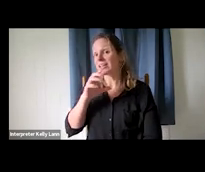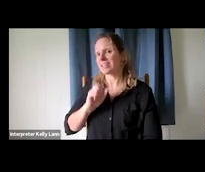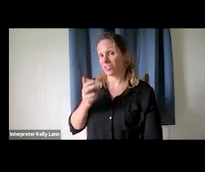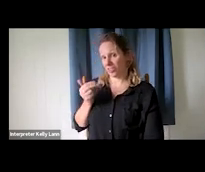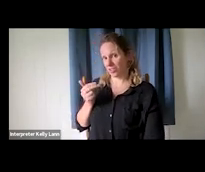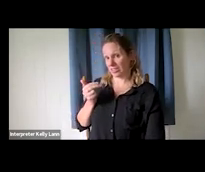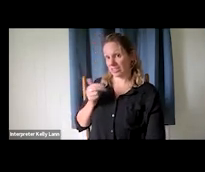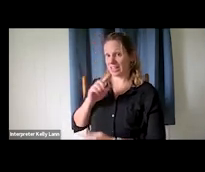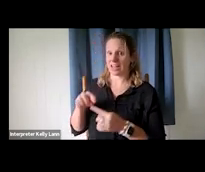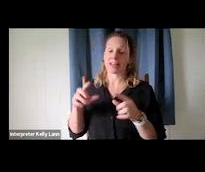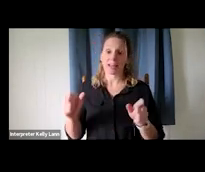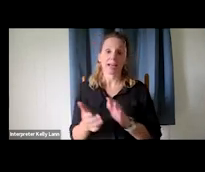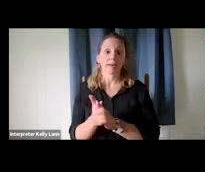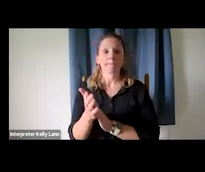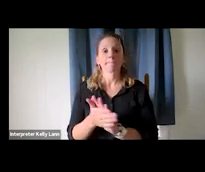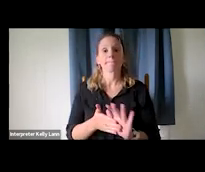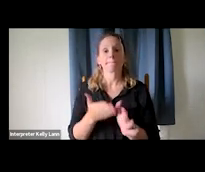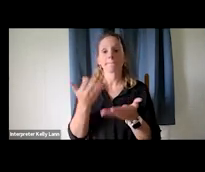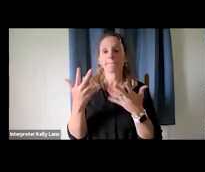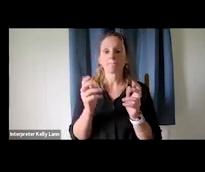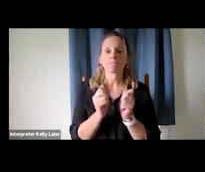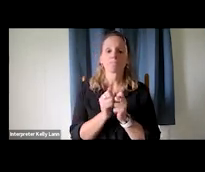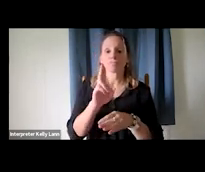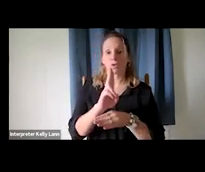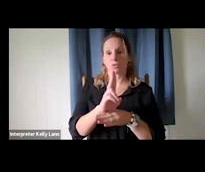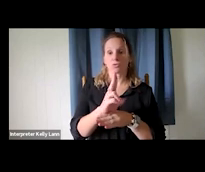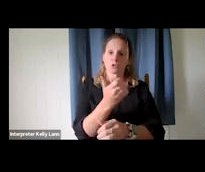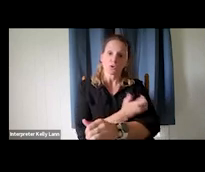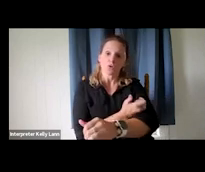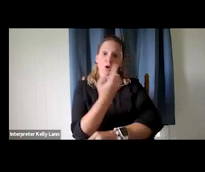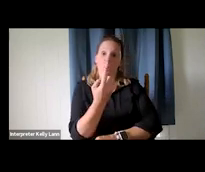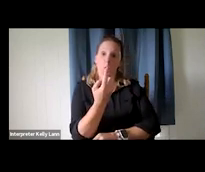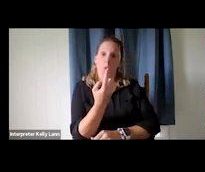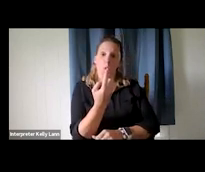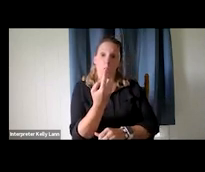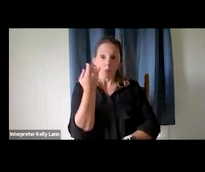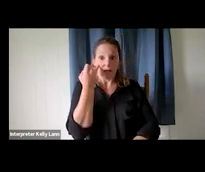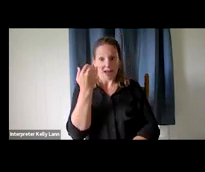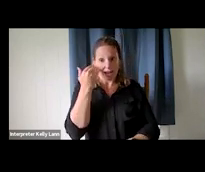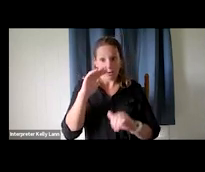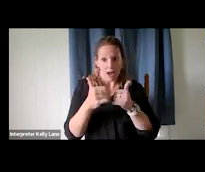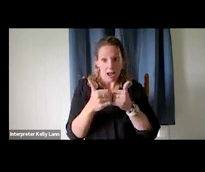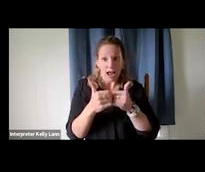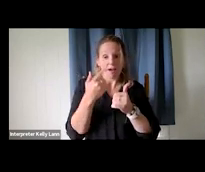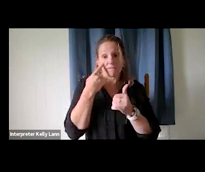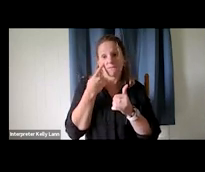Y entonces puedo terminar esta sección con: "Consumir drogas es la única forma que tengo de escapar de mis síntomas durante un tiempo".